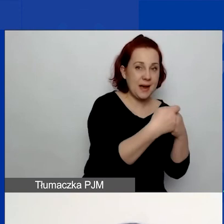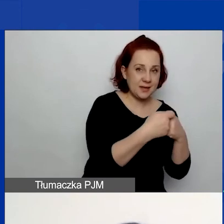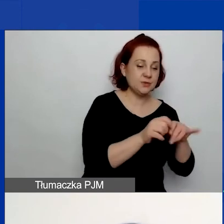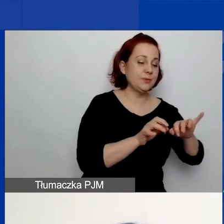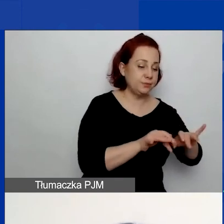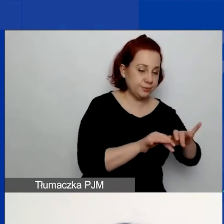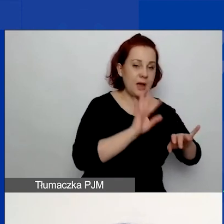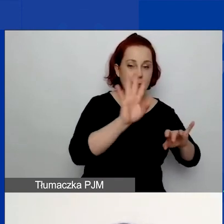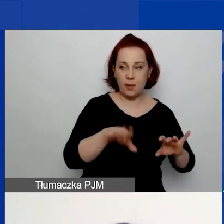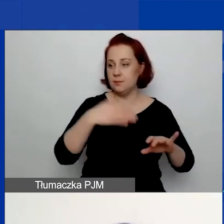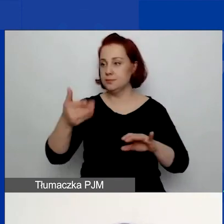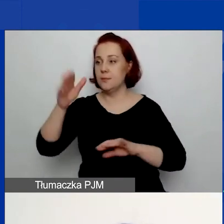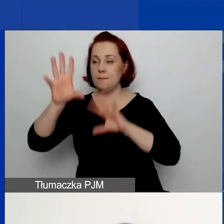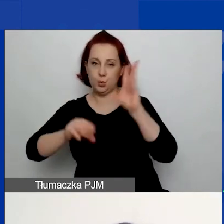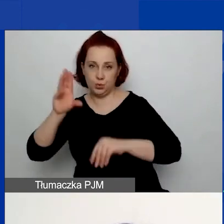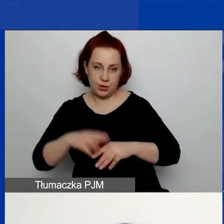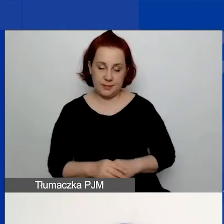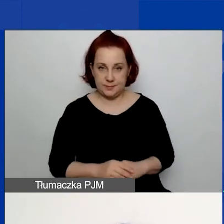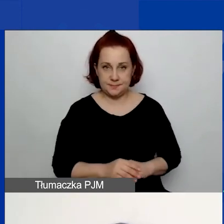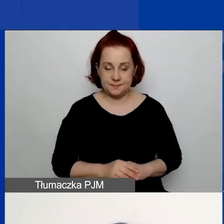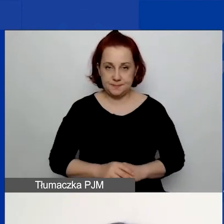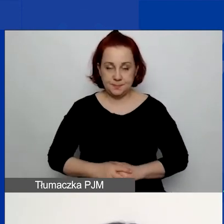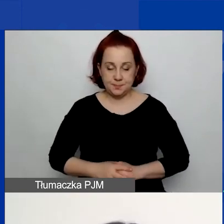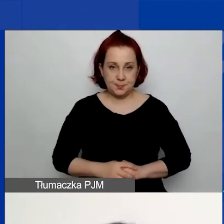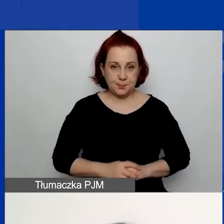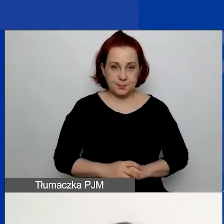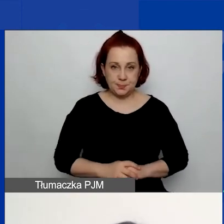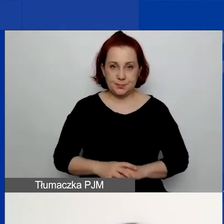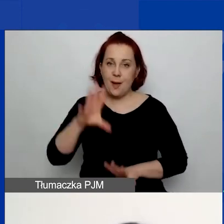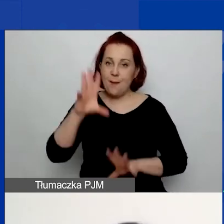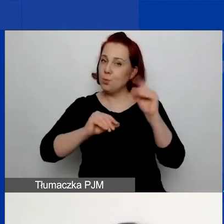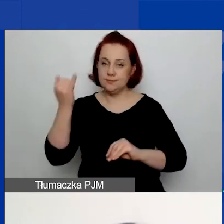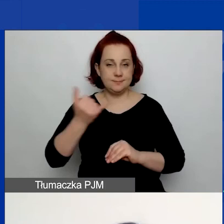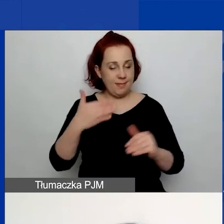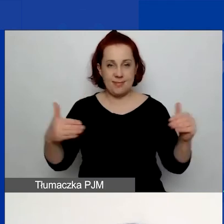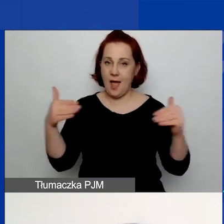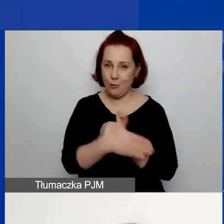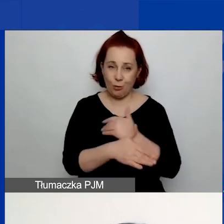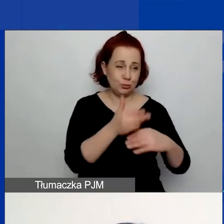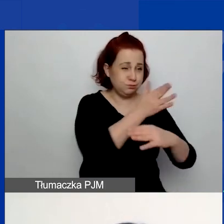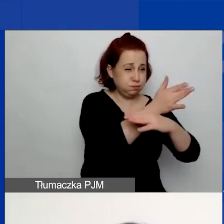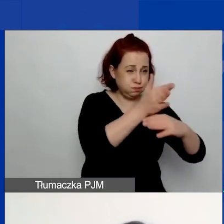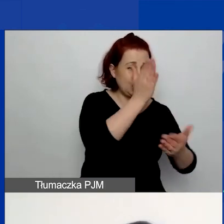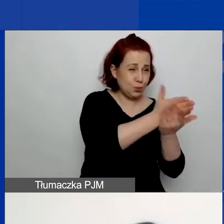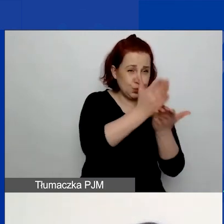Taka podstawowa zasada to wypełnianie budżetu na końcu, po wprowadzeniu po pierwsze partnerów.